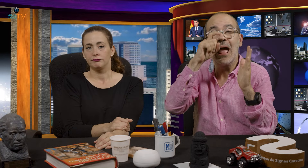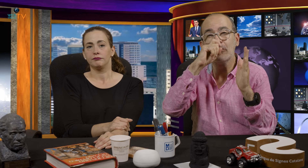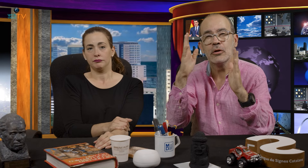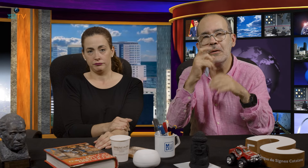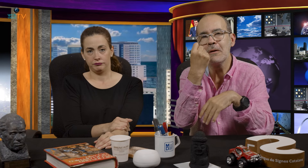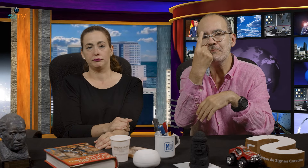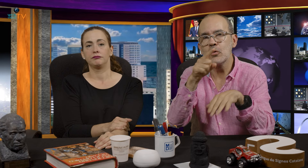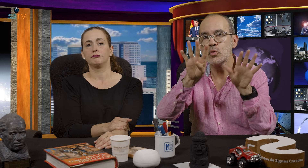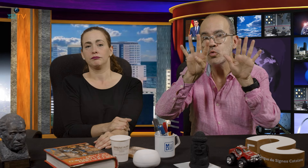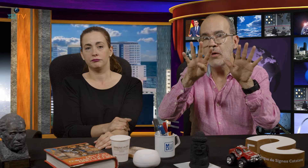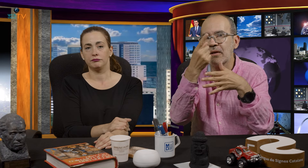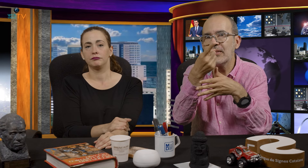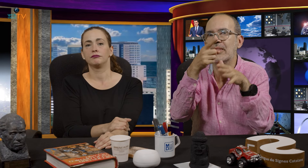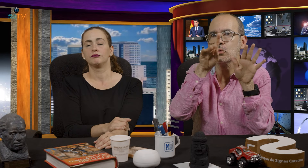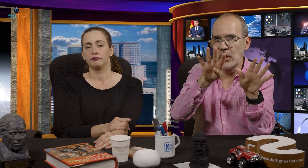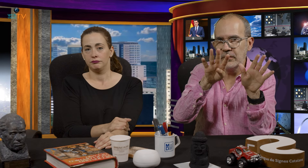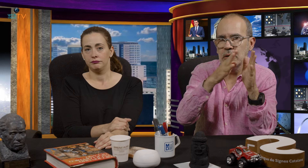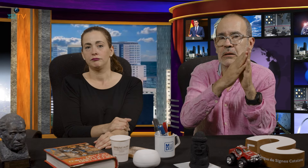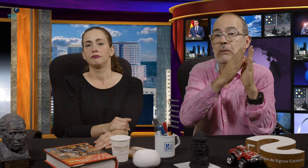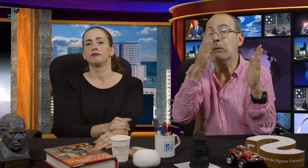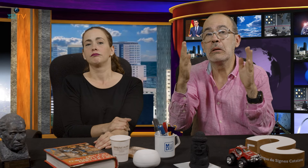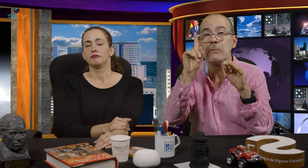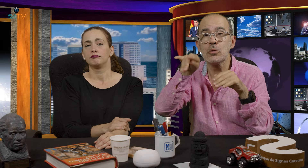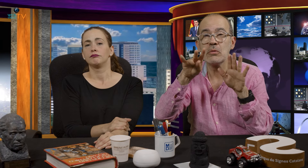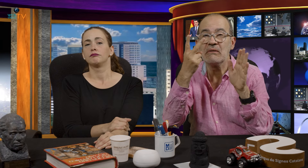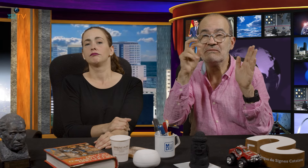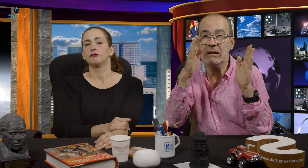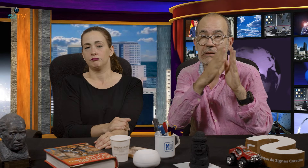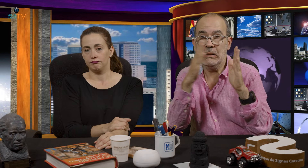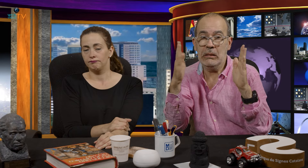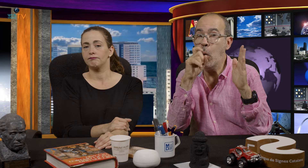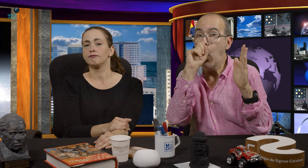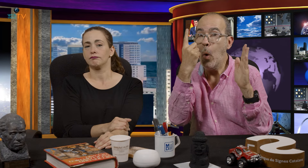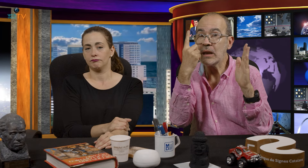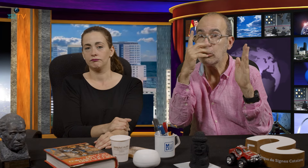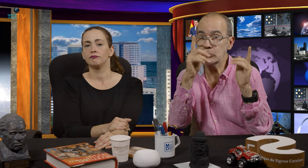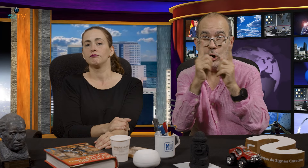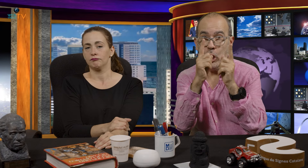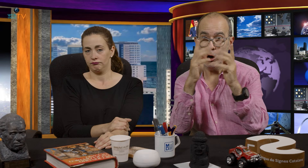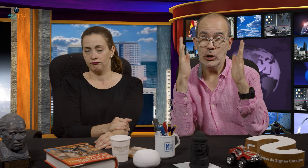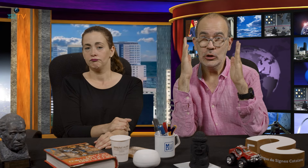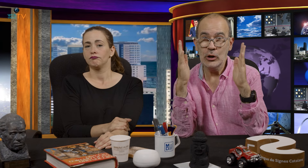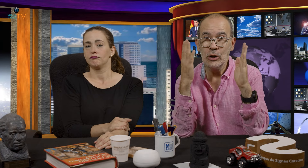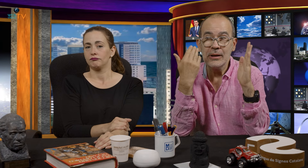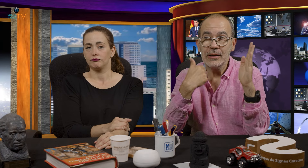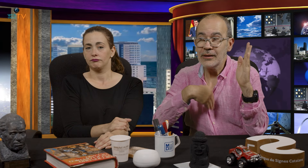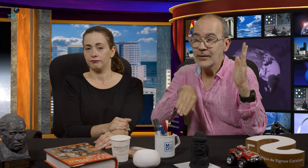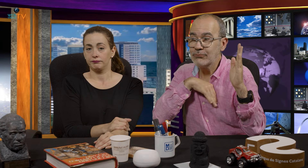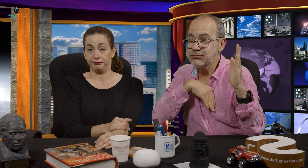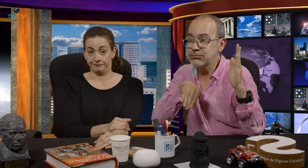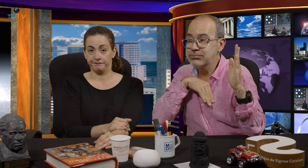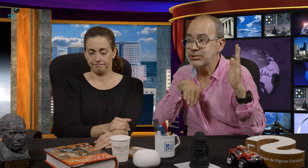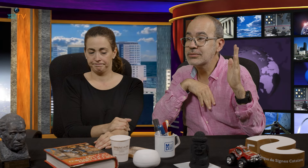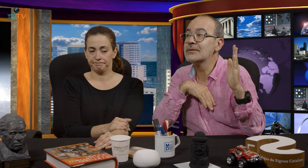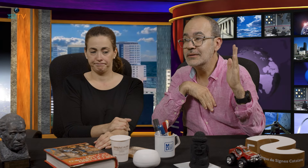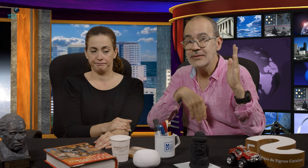Duró del 1919 hasta el 1920, un año. ¿Sabes cuantas personas murieron?